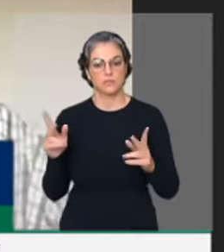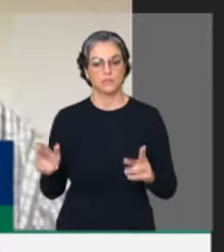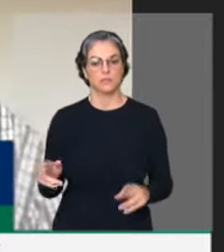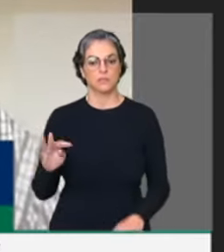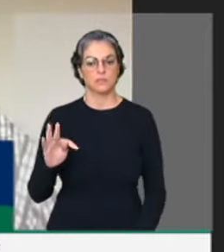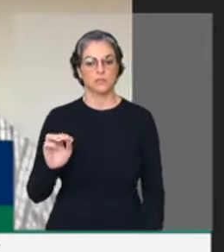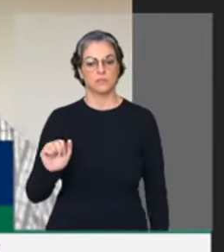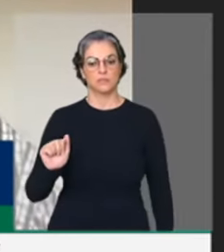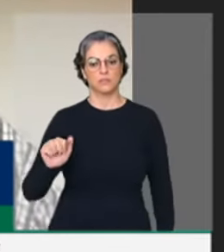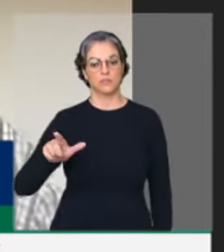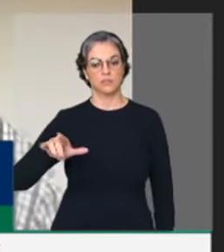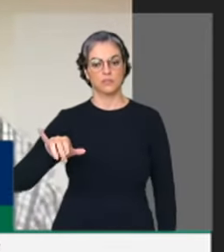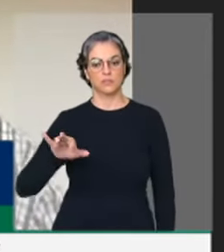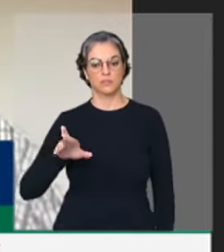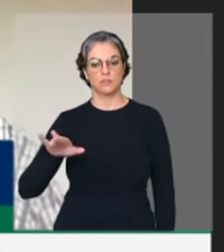GENTE TENHA, POR PARTE DO PODER PÚBLICO, A REQUISIÇÃ